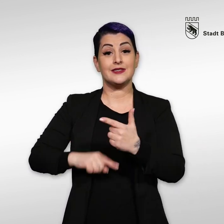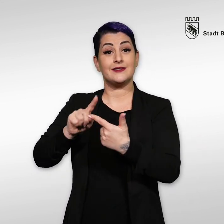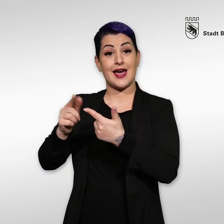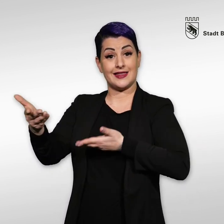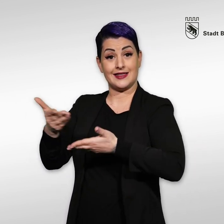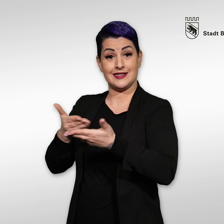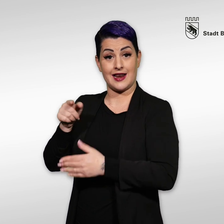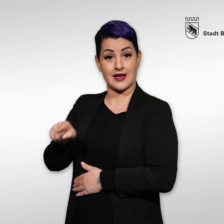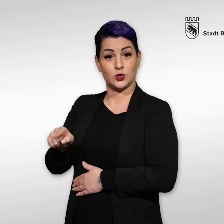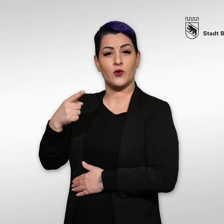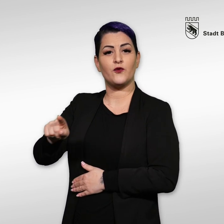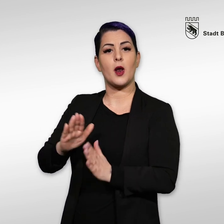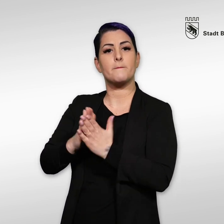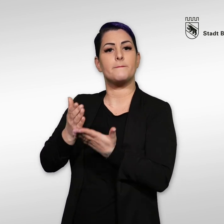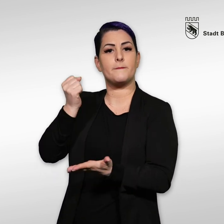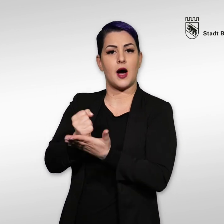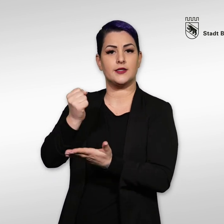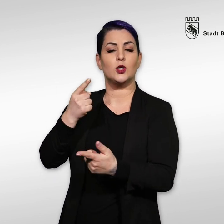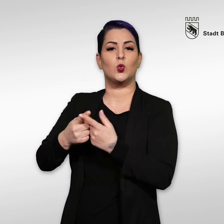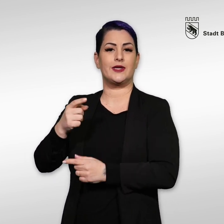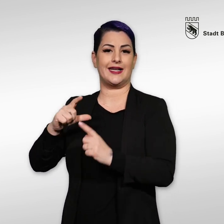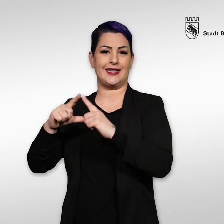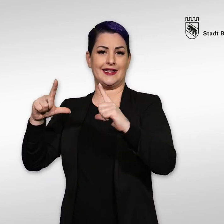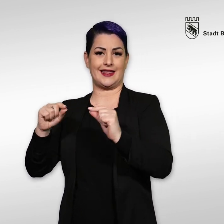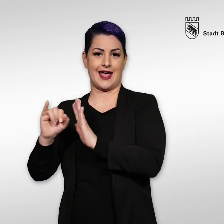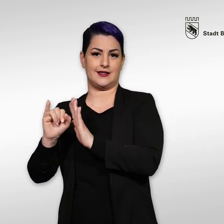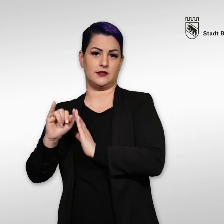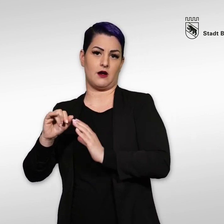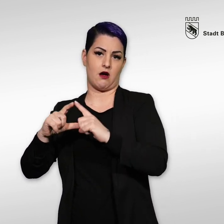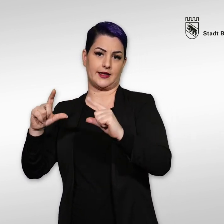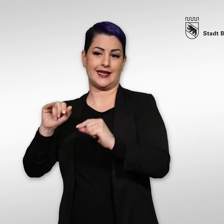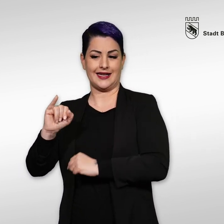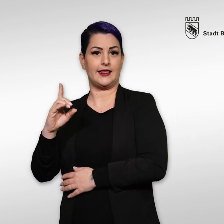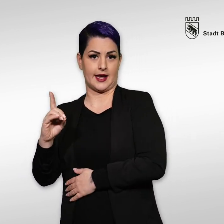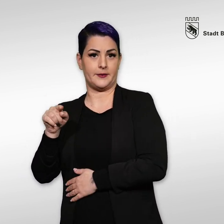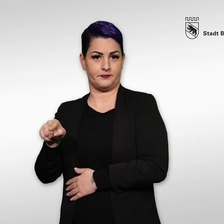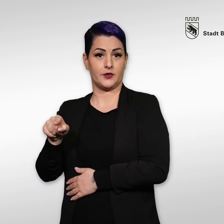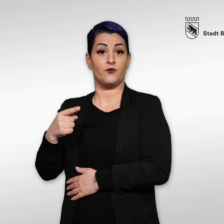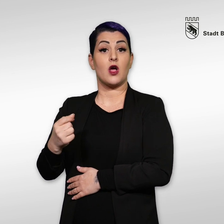Für Pass und Identitätskarten ist der Kanton Bern zuständig.